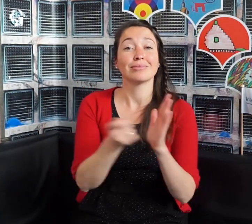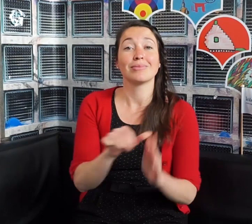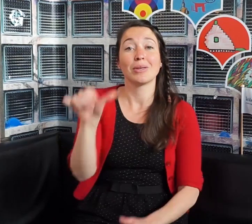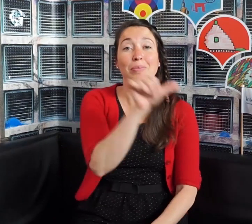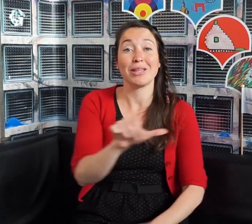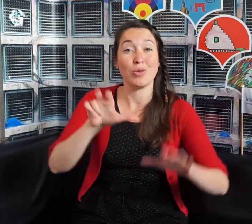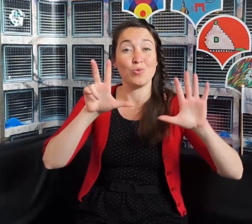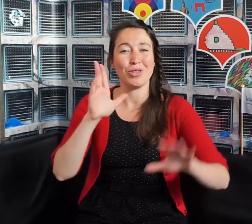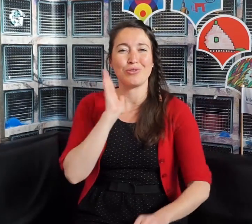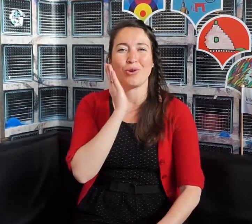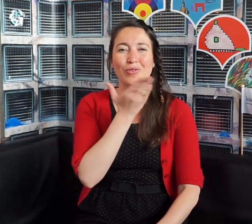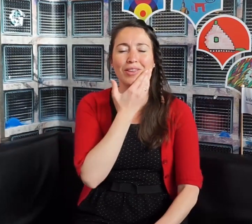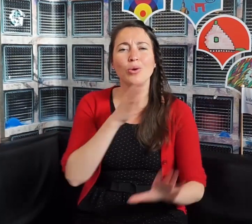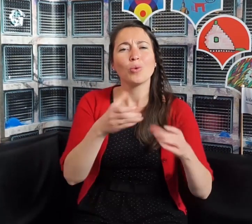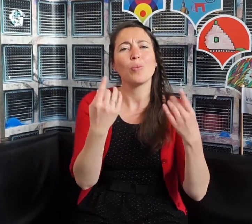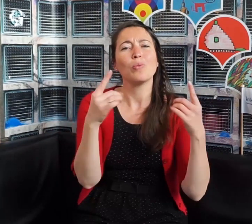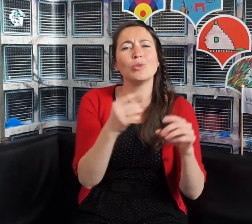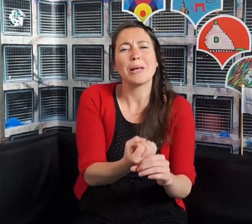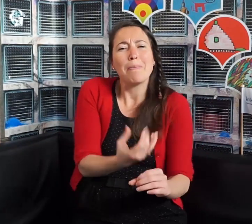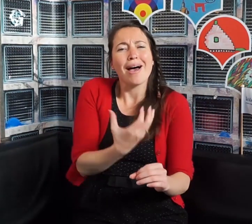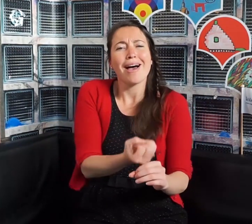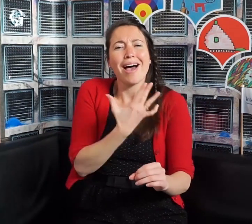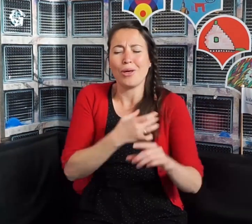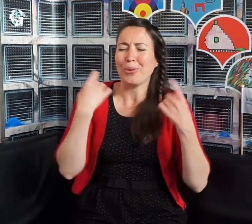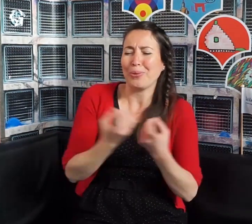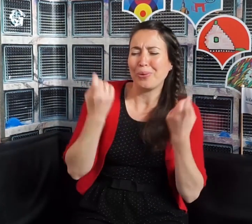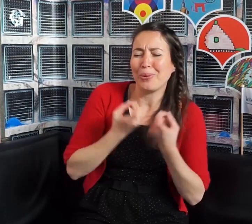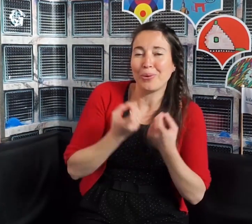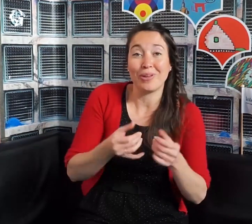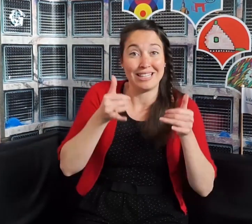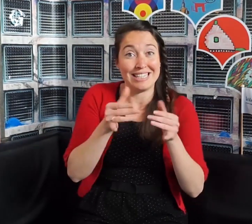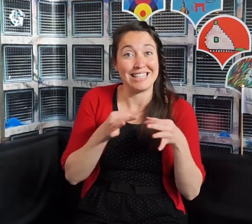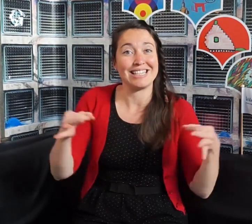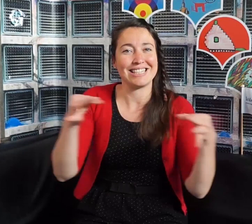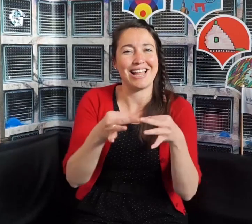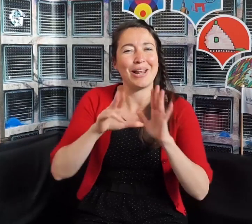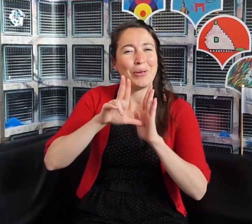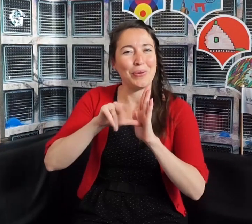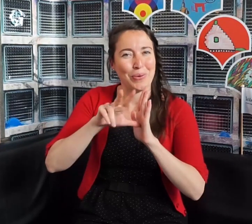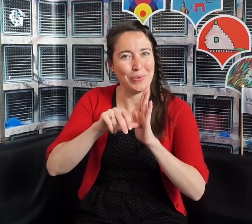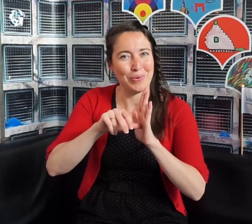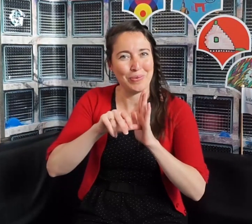Mardi 8 janvier, le groupe Mur du Son répète à l'Aéronef.